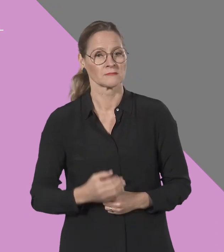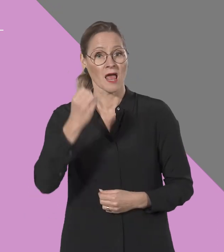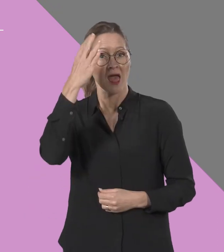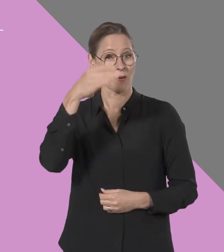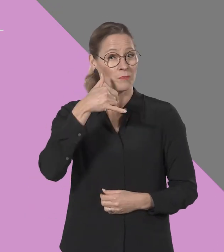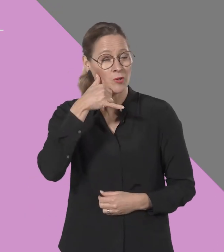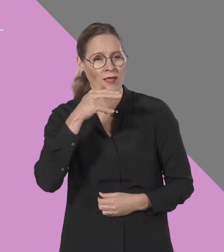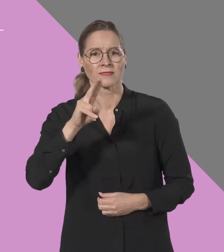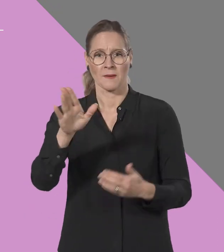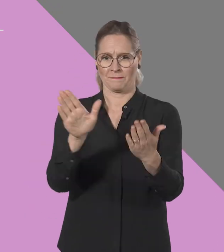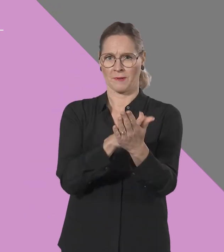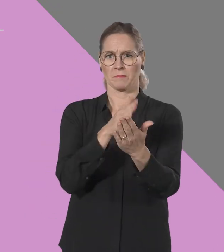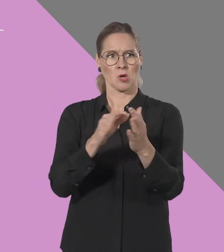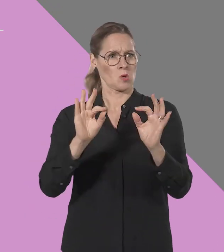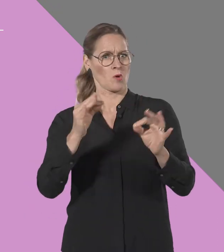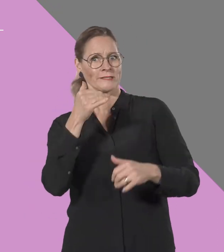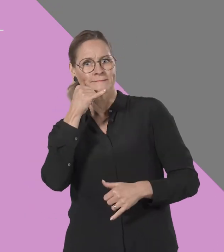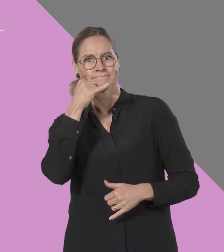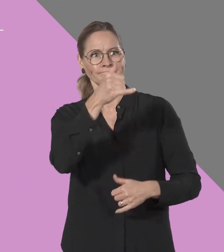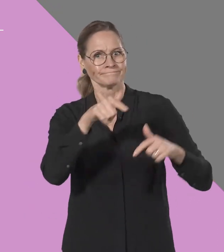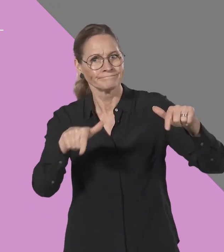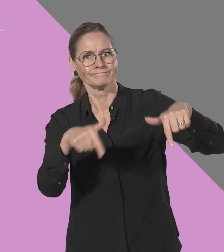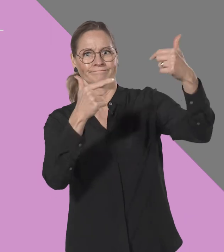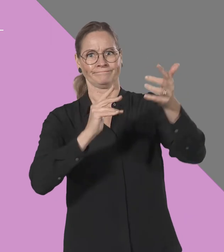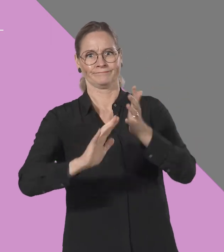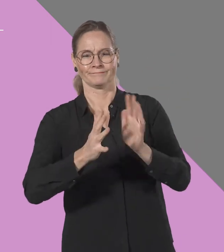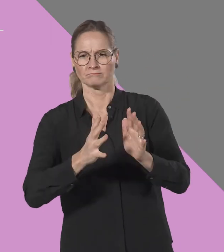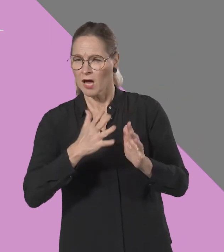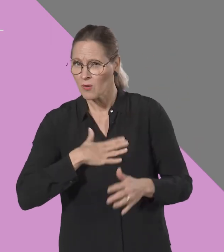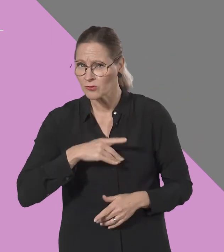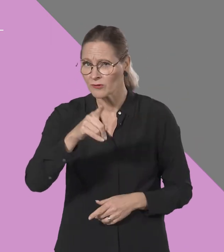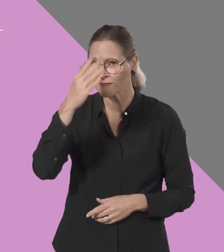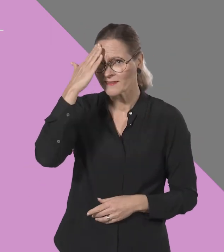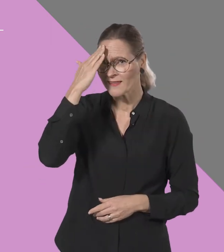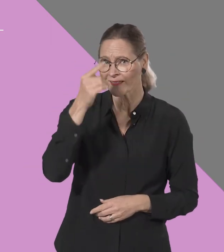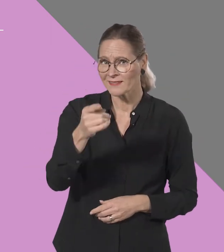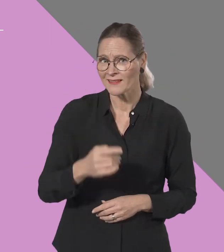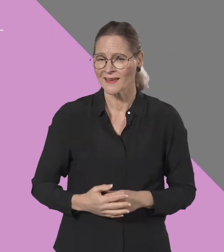Haluatko tietää, miten soitetaan videopuhelu älypuhelimella tai tabletilla?